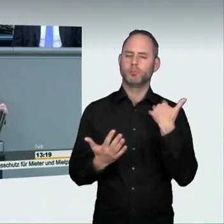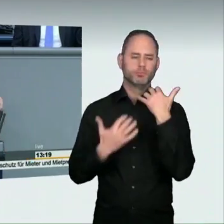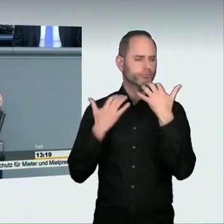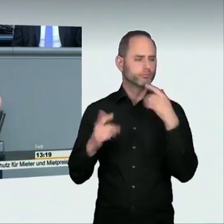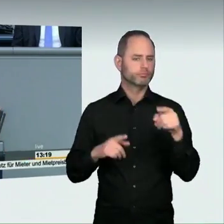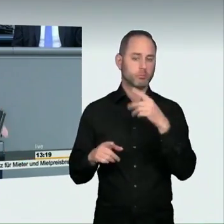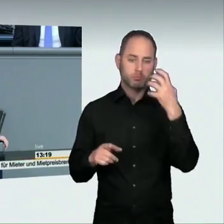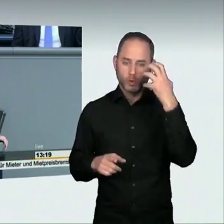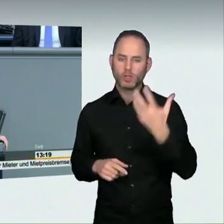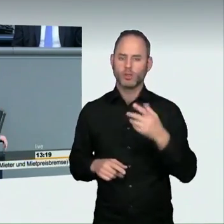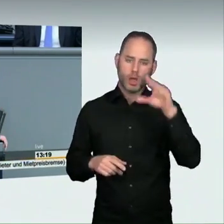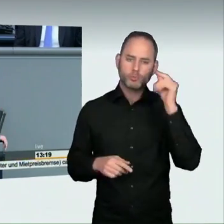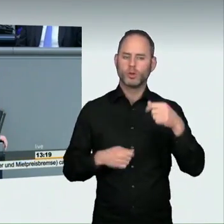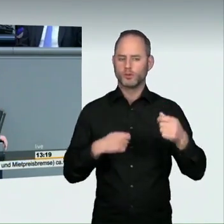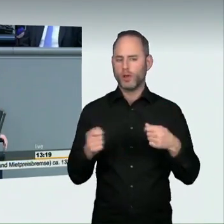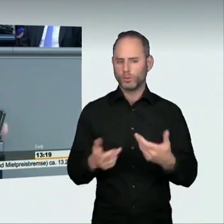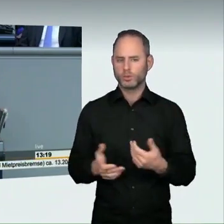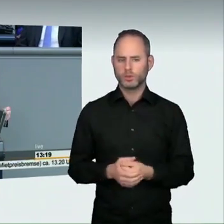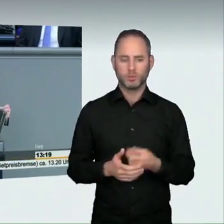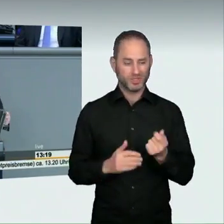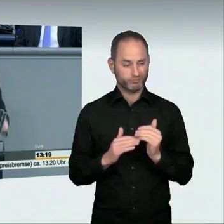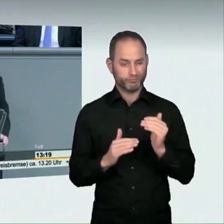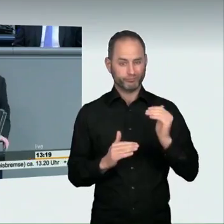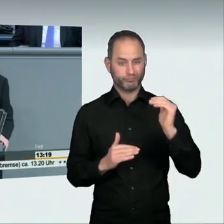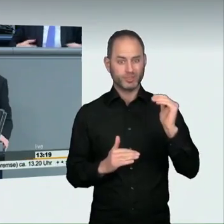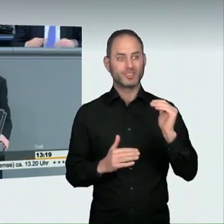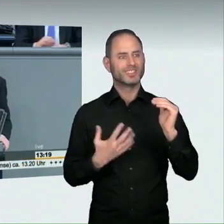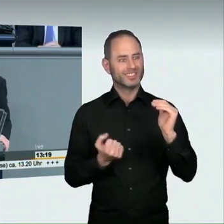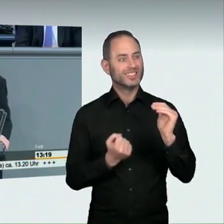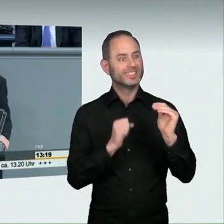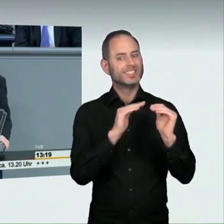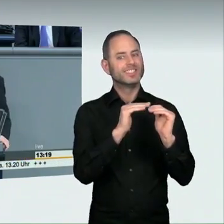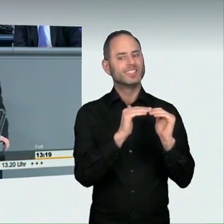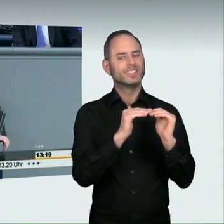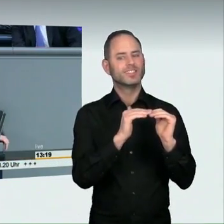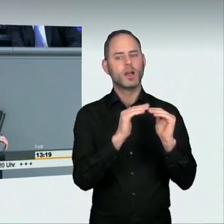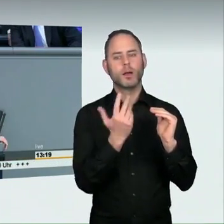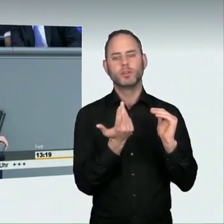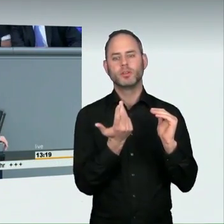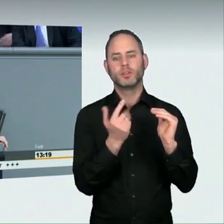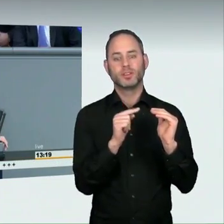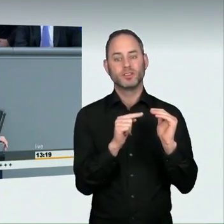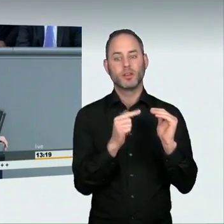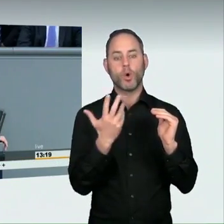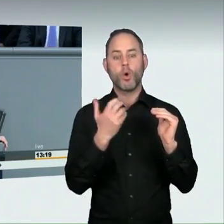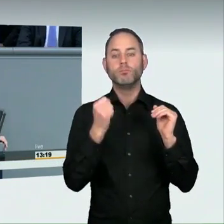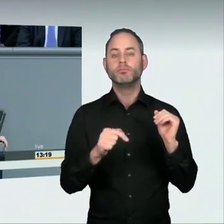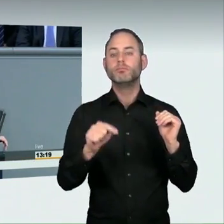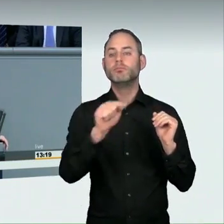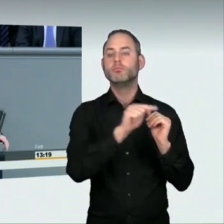Die Mietpreisbremse greift. Insbesondere dort, wo Mieter in die Lage versetzt werden, zu klagen, bekommen sie recht.